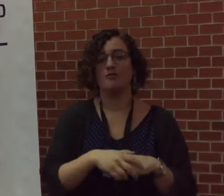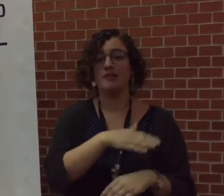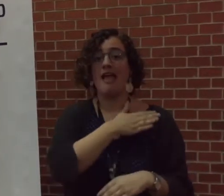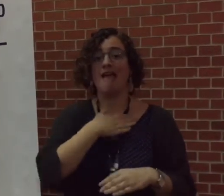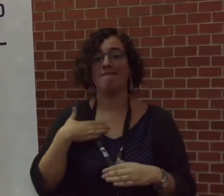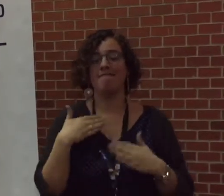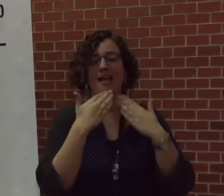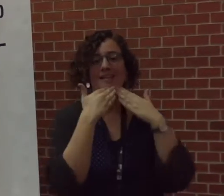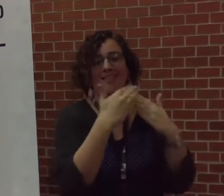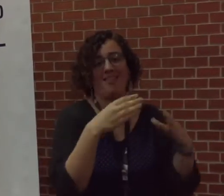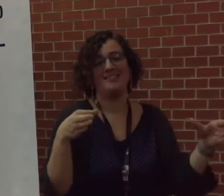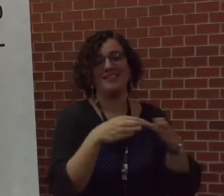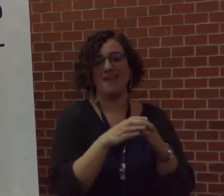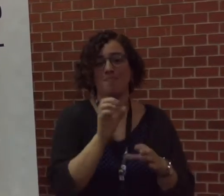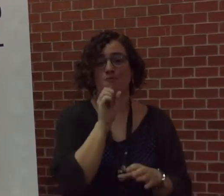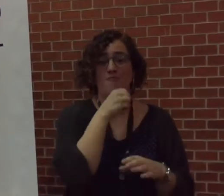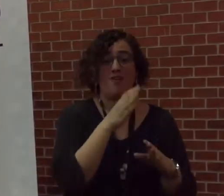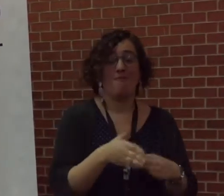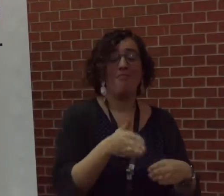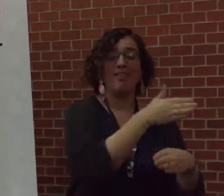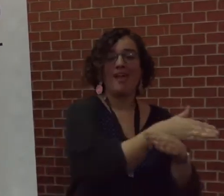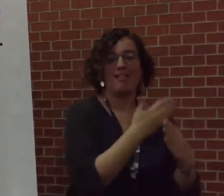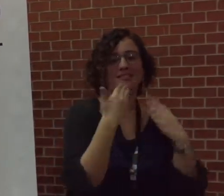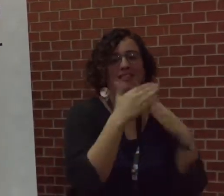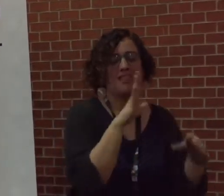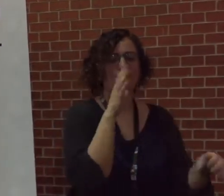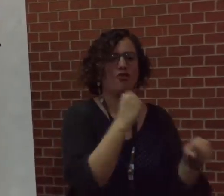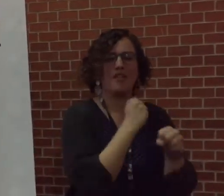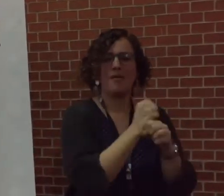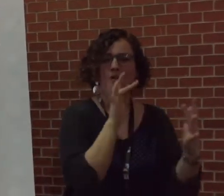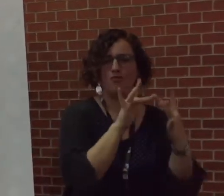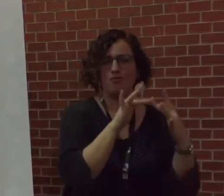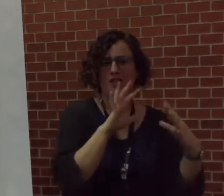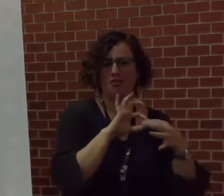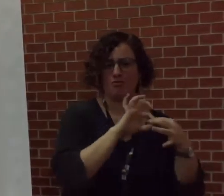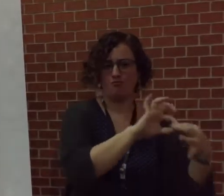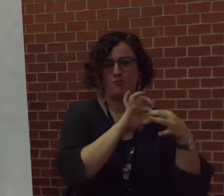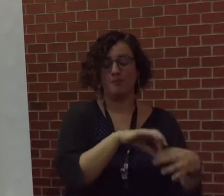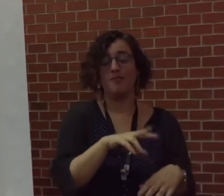Queremos agradecer a la anterior Comisión Permanente por su trabajo y dedicación,